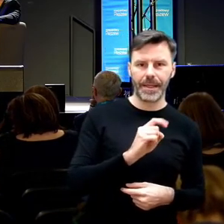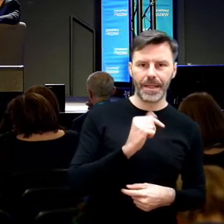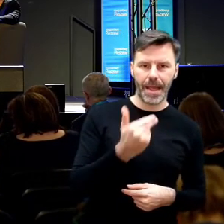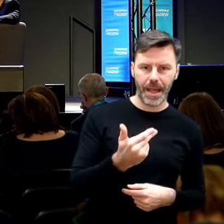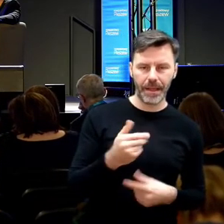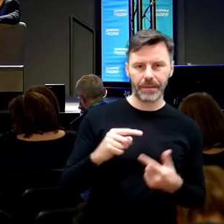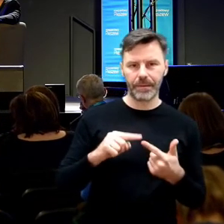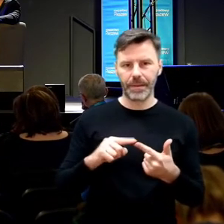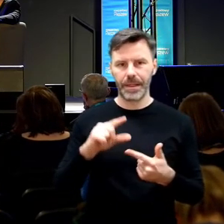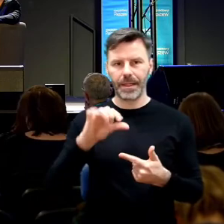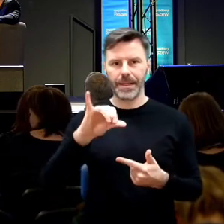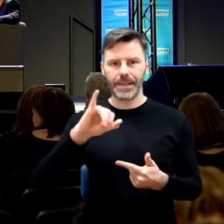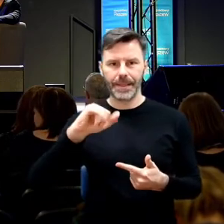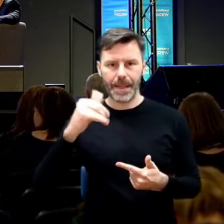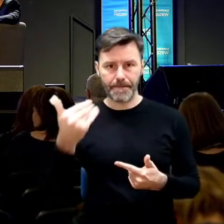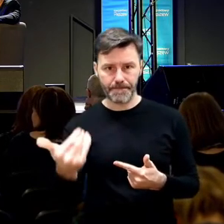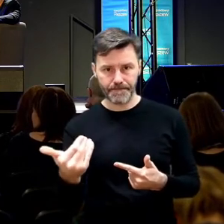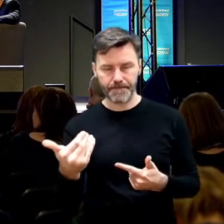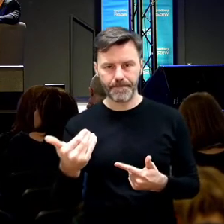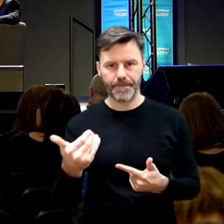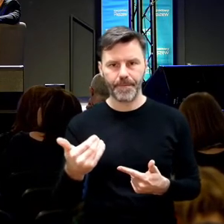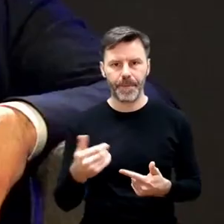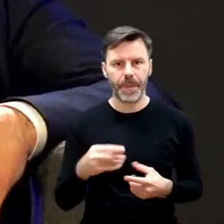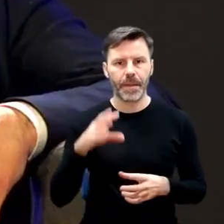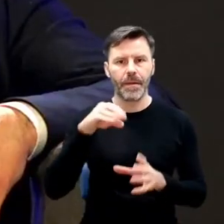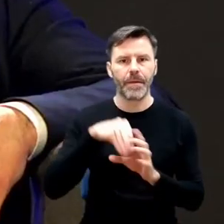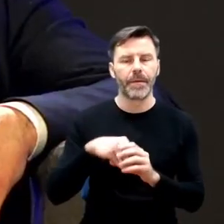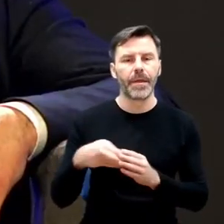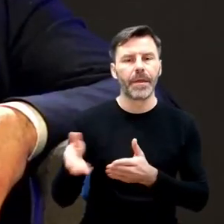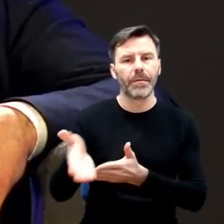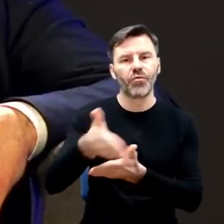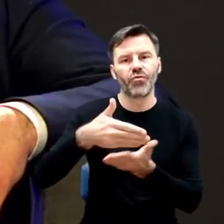w części inwestycji realizujemy te inwestycje